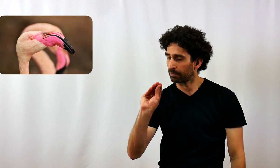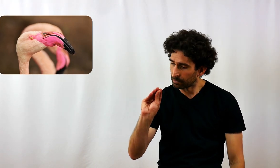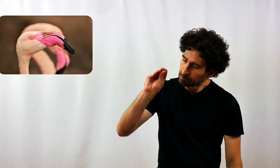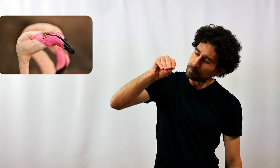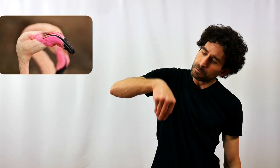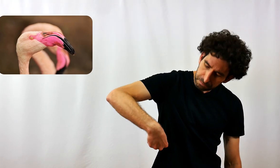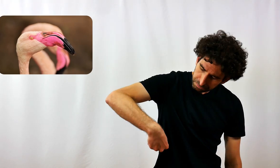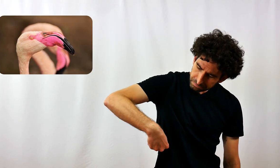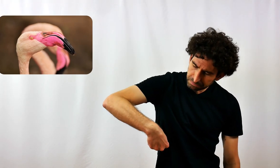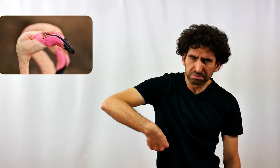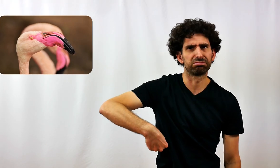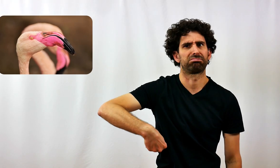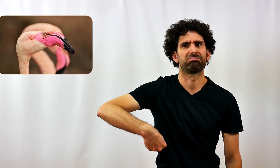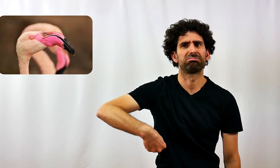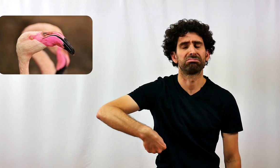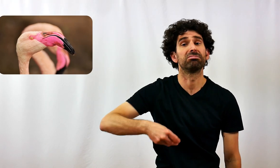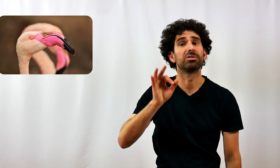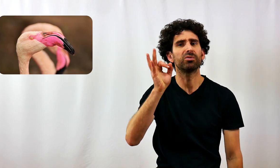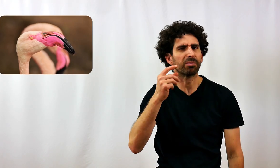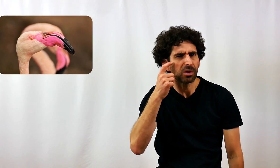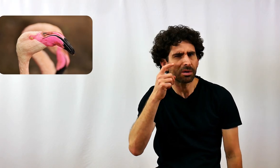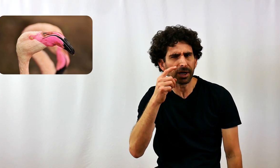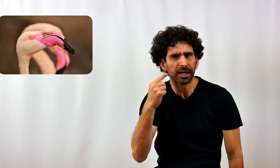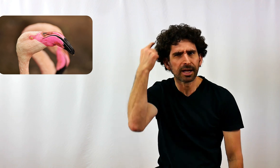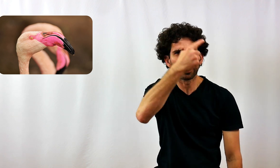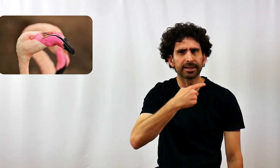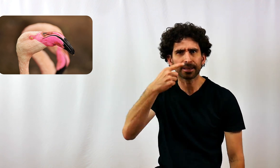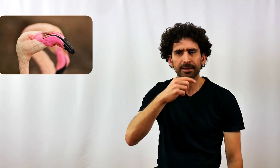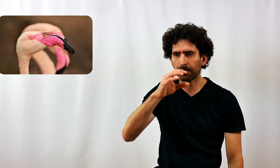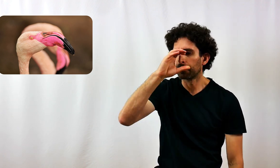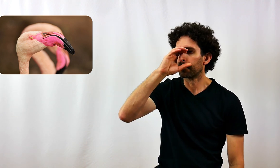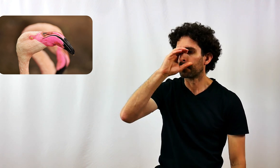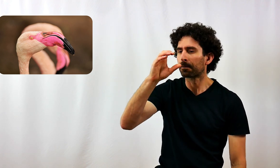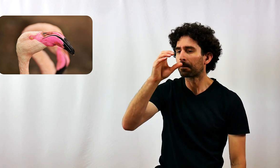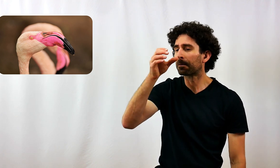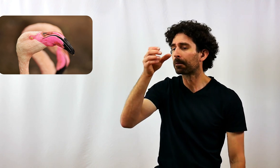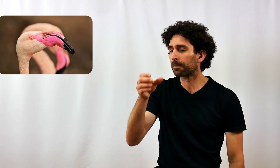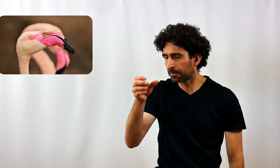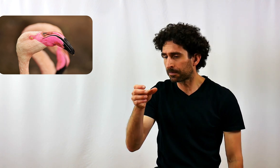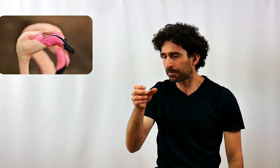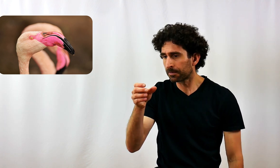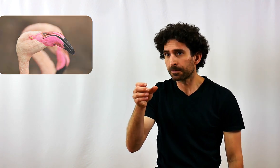*Signe du flamant rose* Oui, remarque son bec qui est crochu.